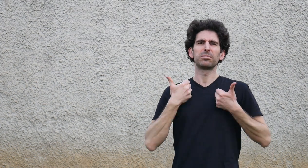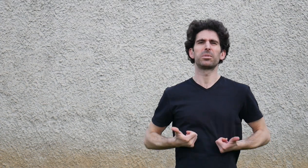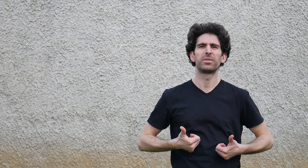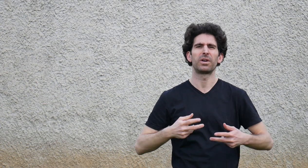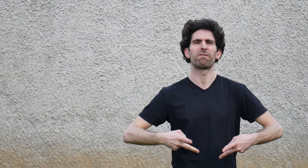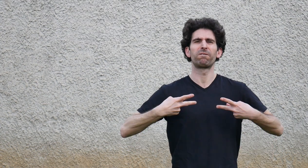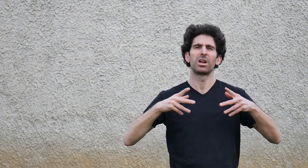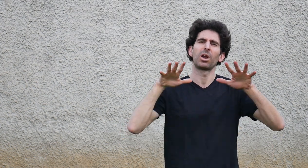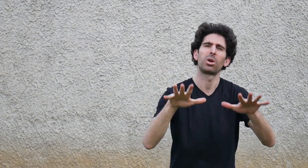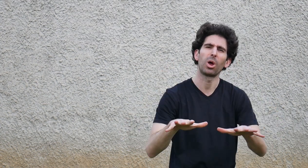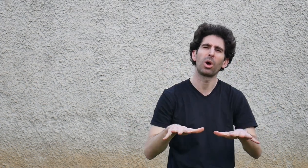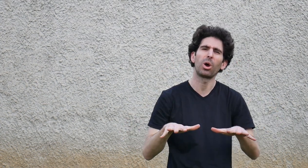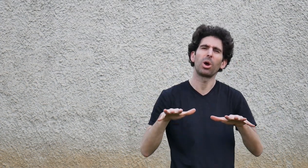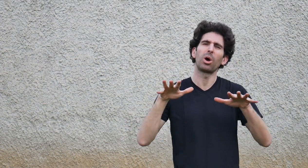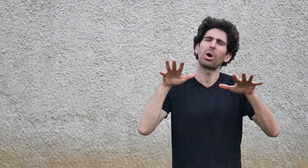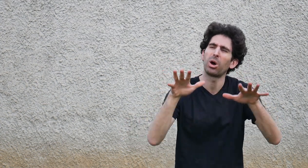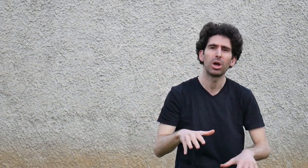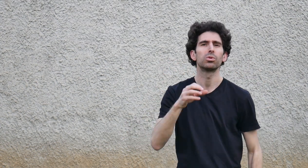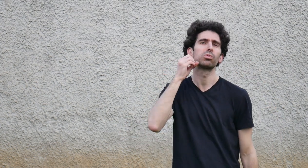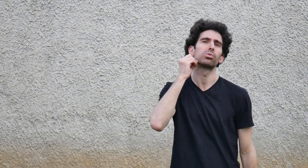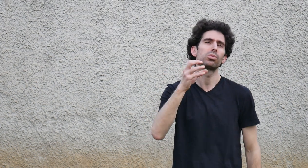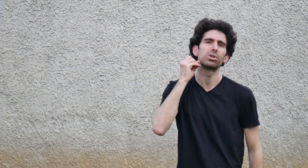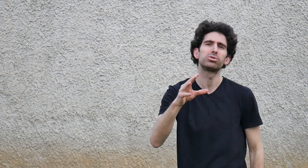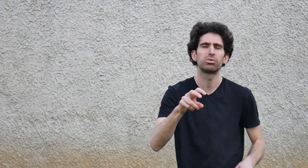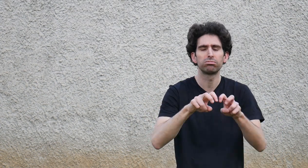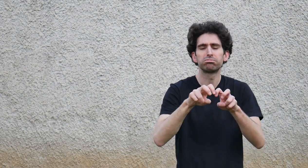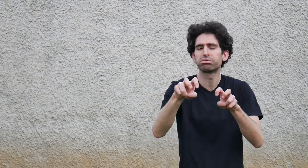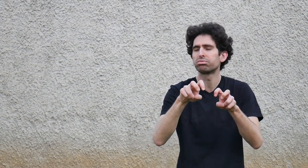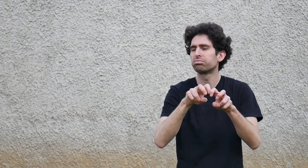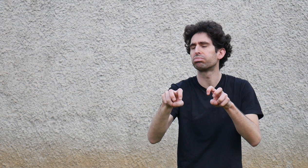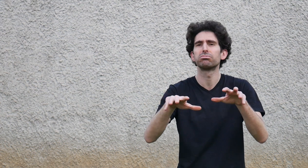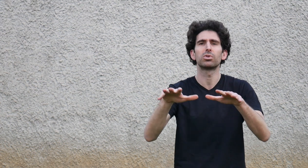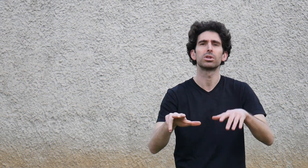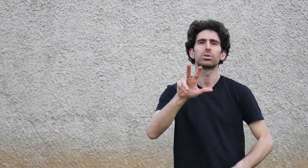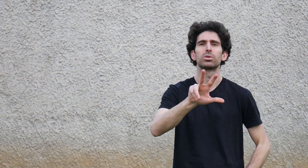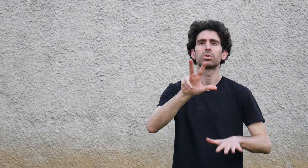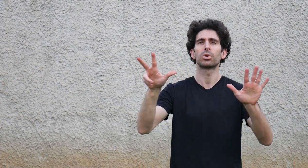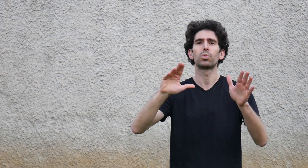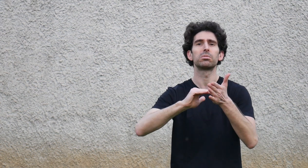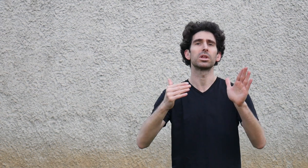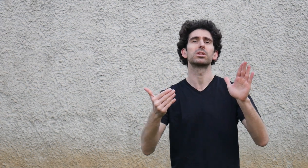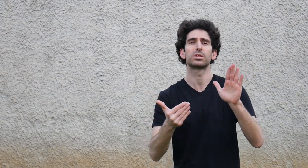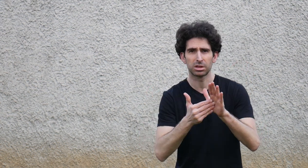Ce mammifère vit lentement. Tous les jours, il se déplace d'environ 38 m.